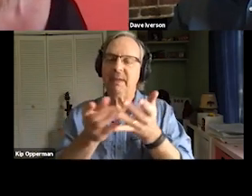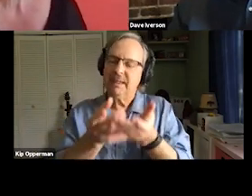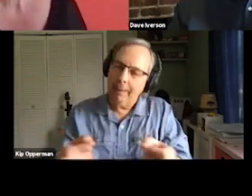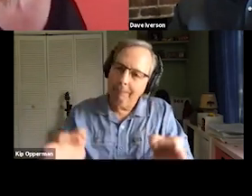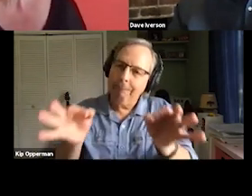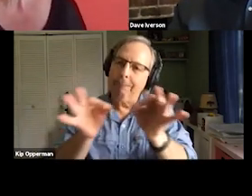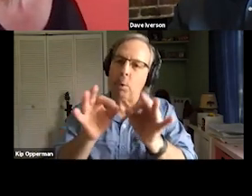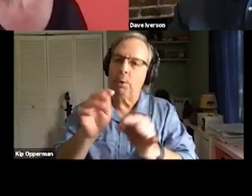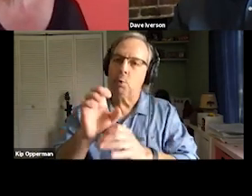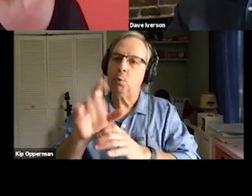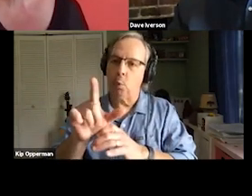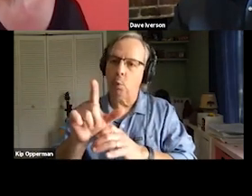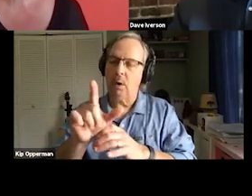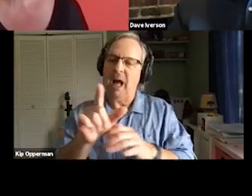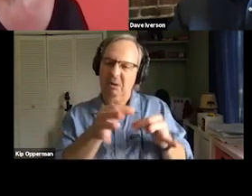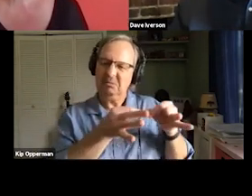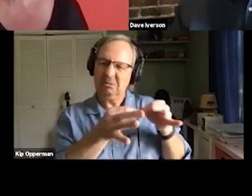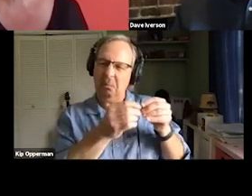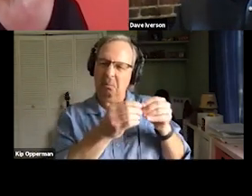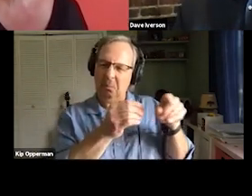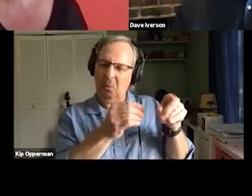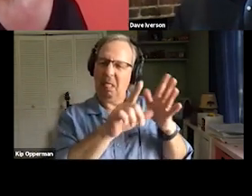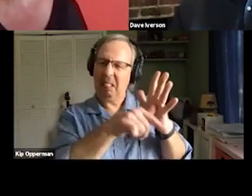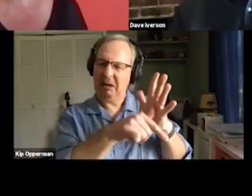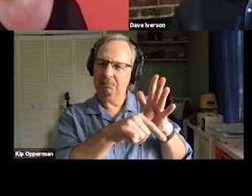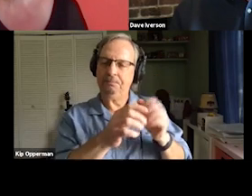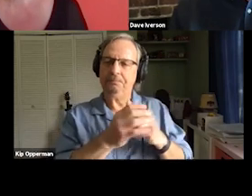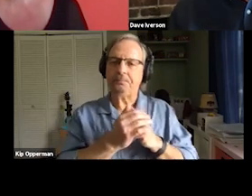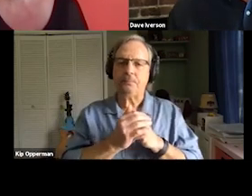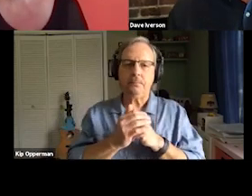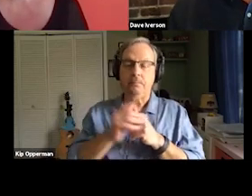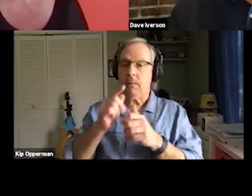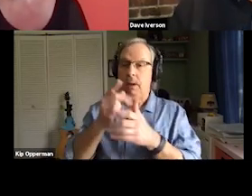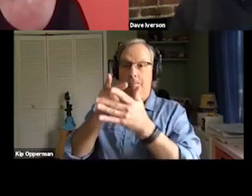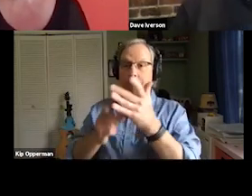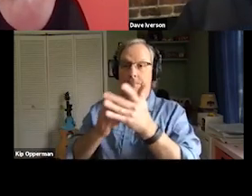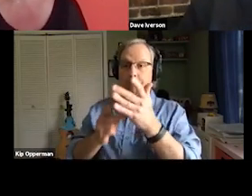y hablaré más sobre eso en unos momentos. Esta es solo una lista parcial de nuestros socios.